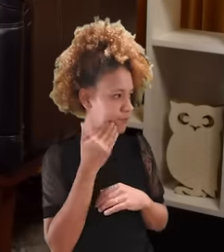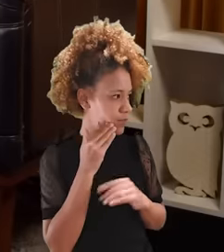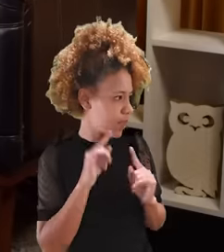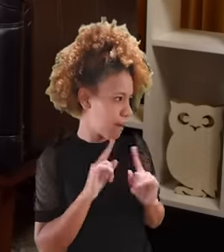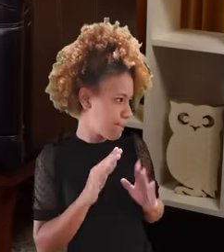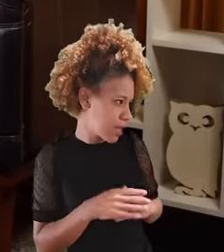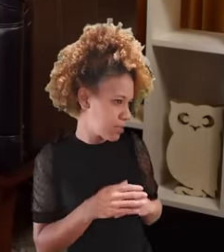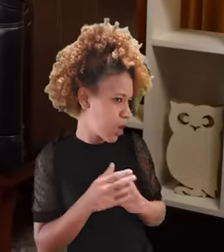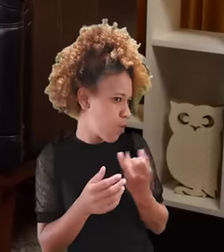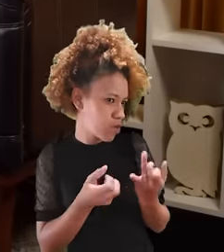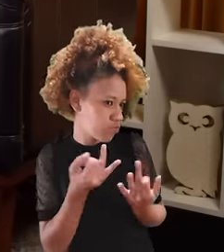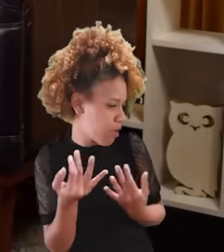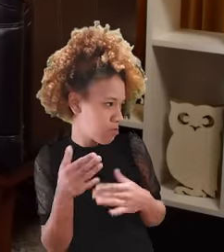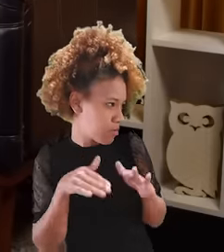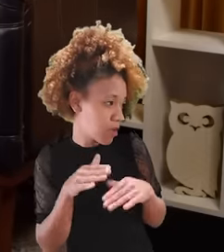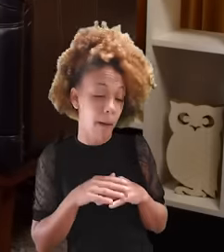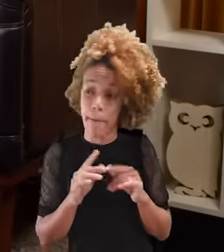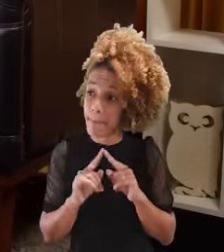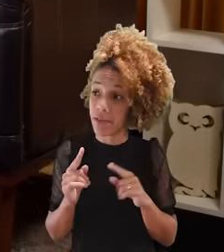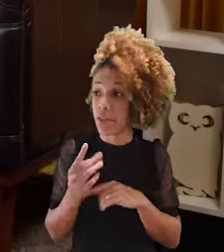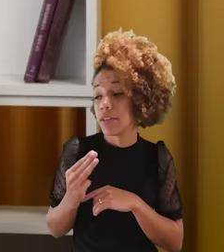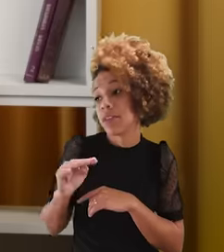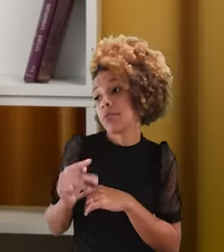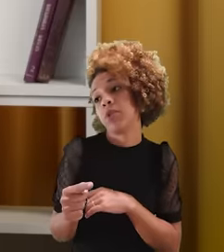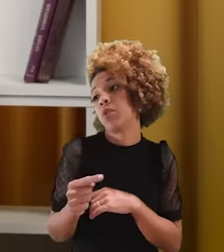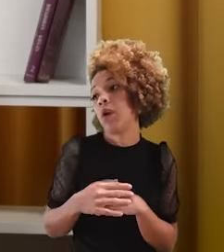esses números assim do nada você tá Fiquei muito feliz né Mas qual que foi o primeiro o que que foi